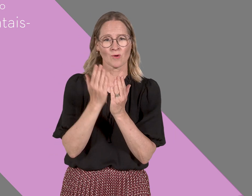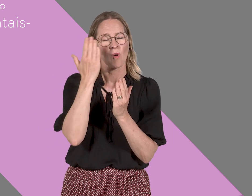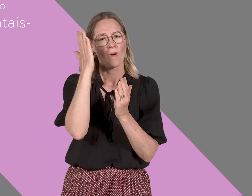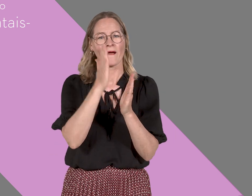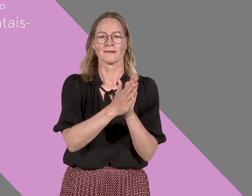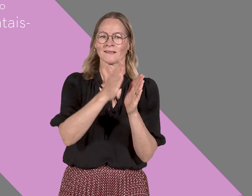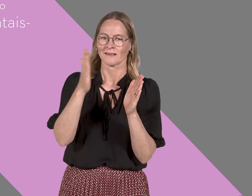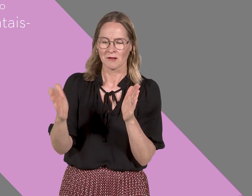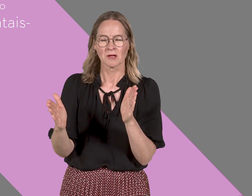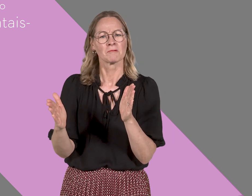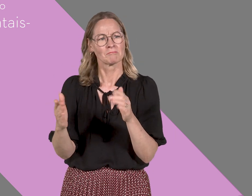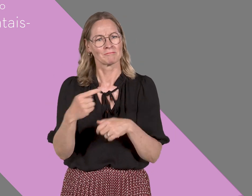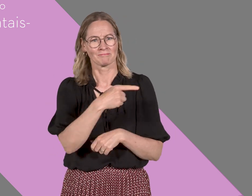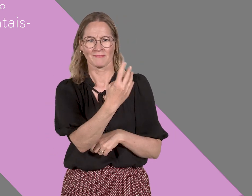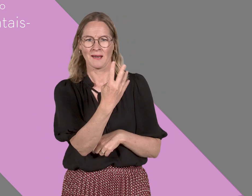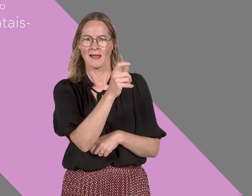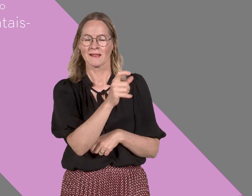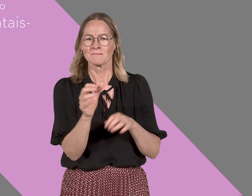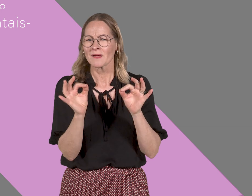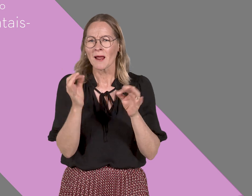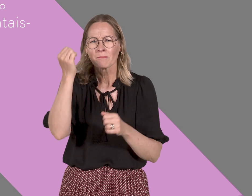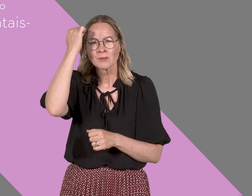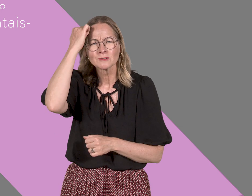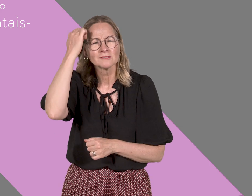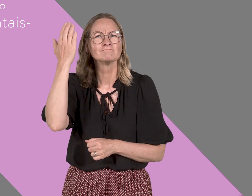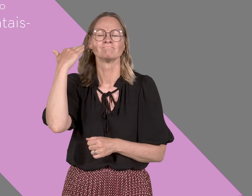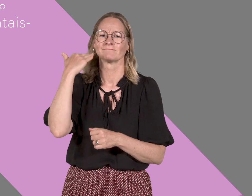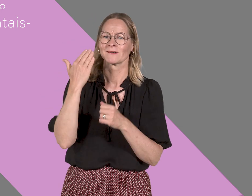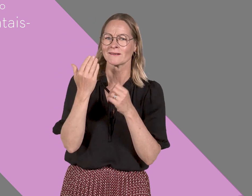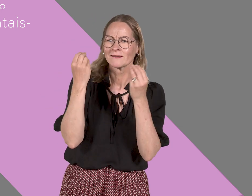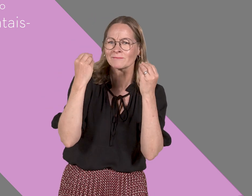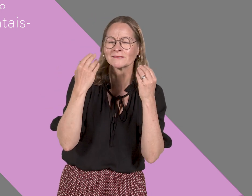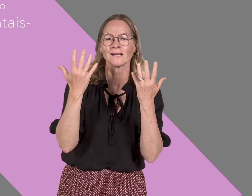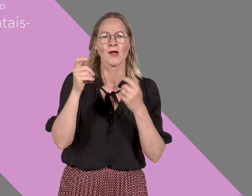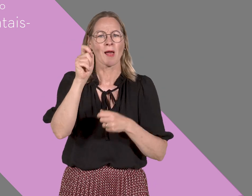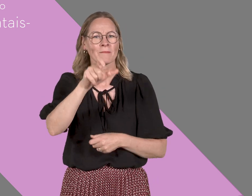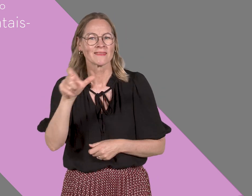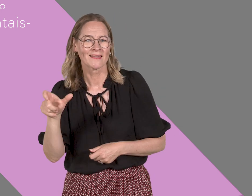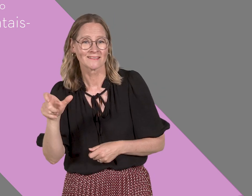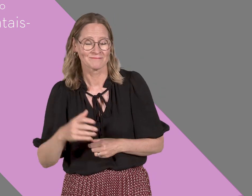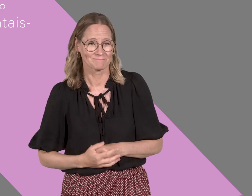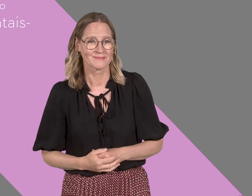Millaisia muistoja heillä on opiskelusta ja opettajista?